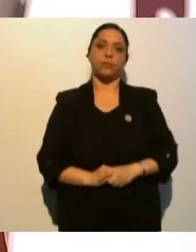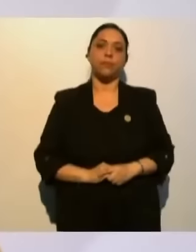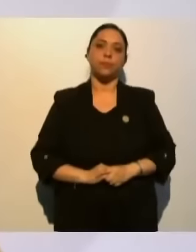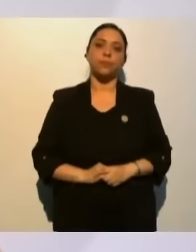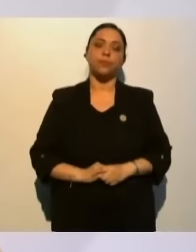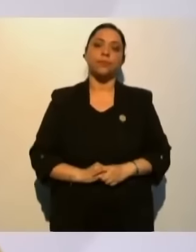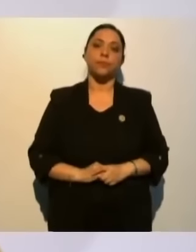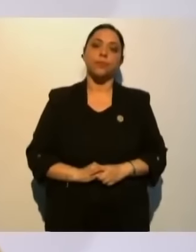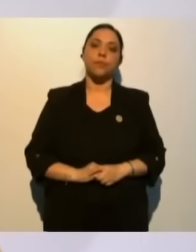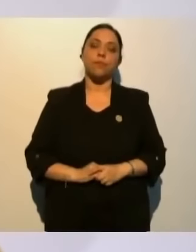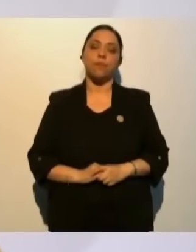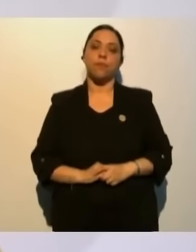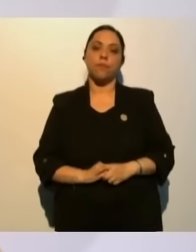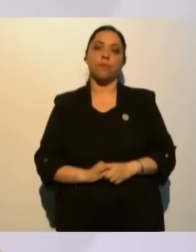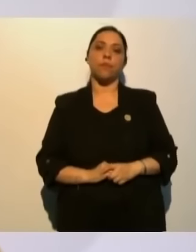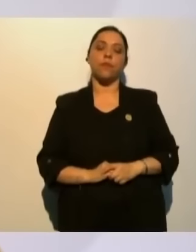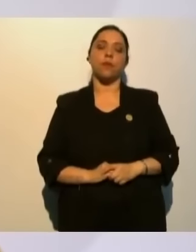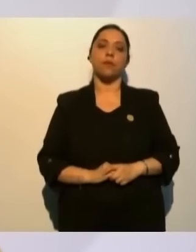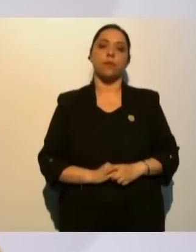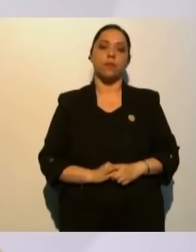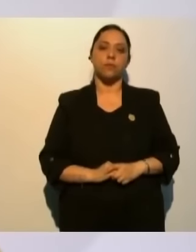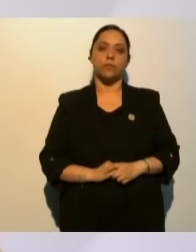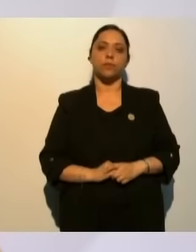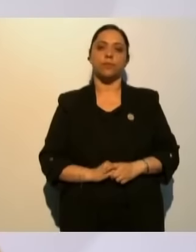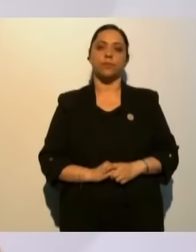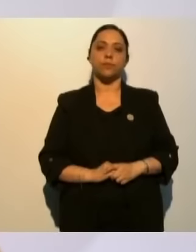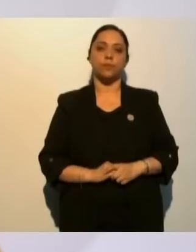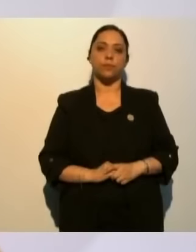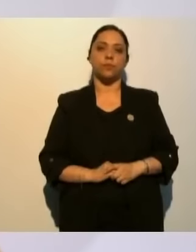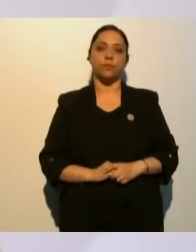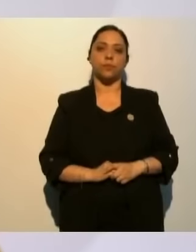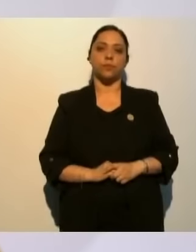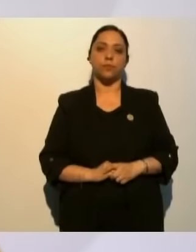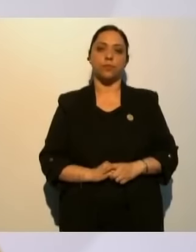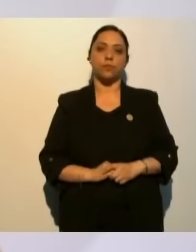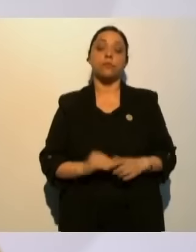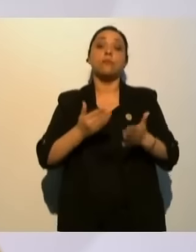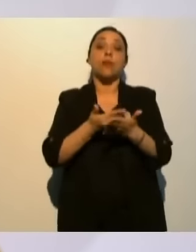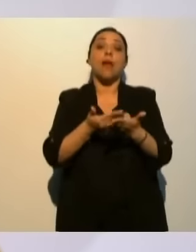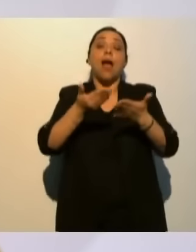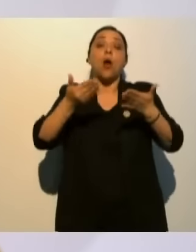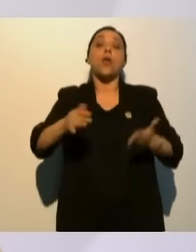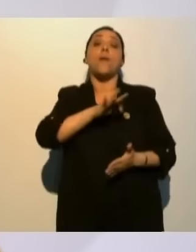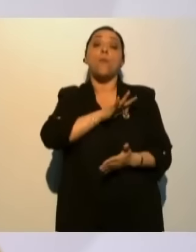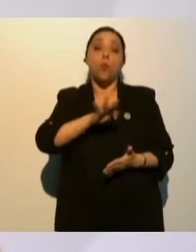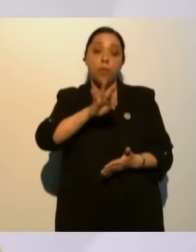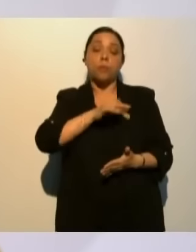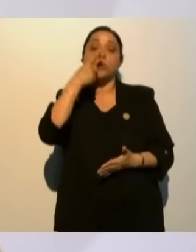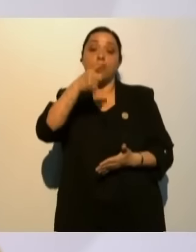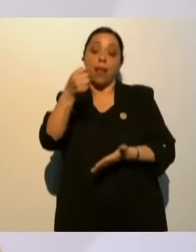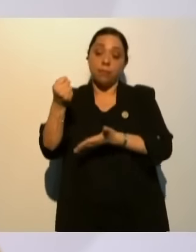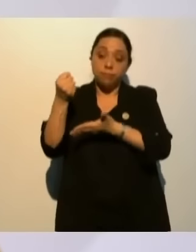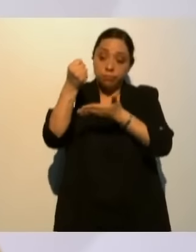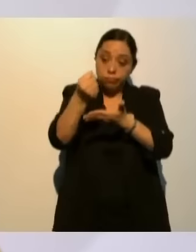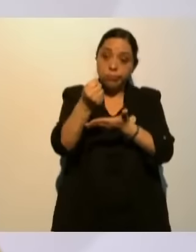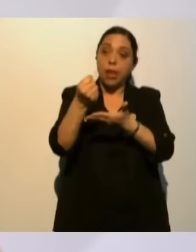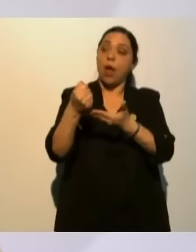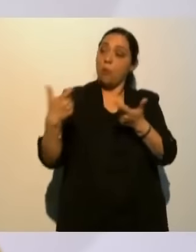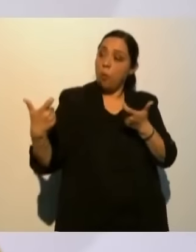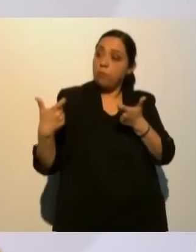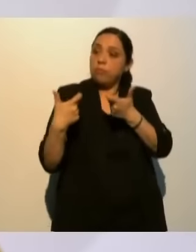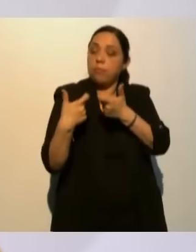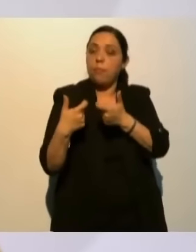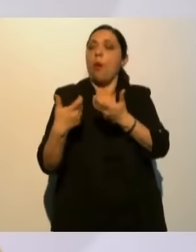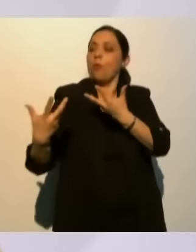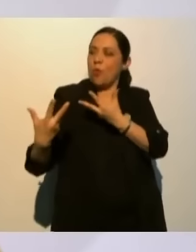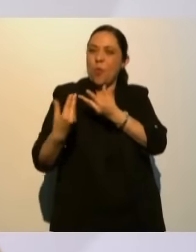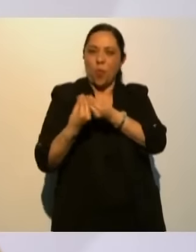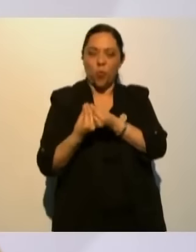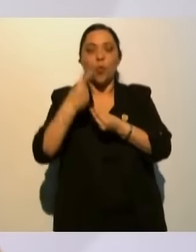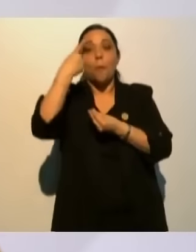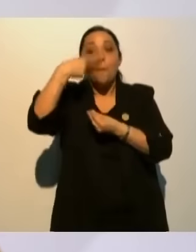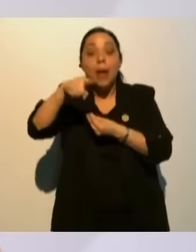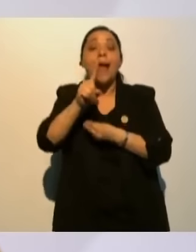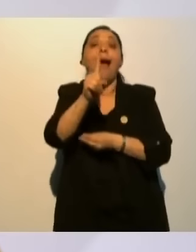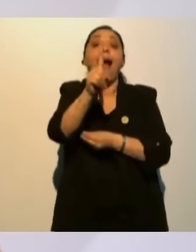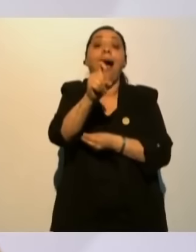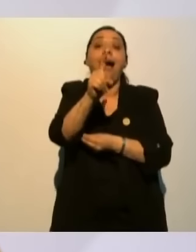esta ocasión para acceso a agua potable que es uno de los temas que prácticamente en todos los